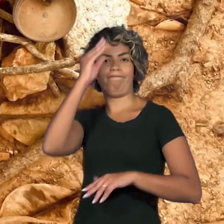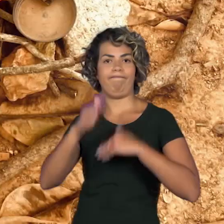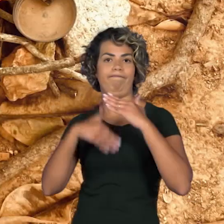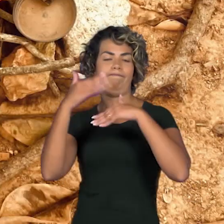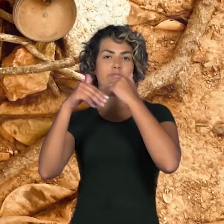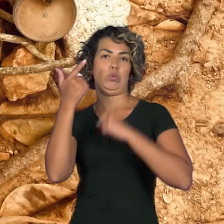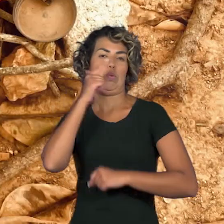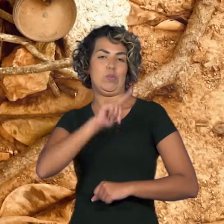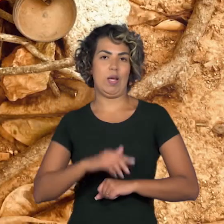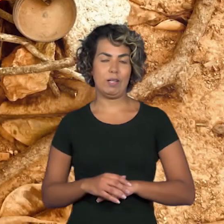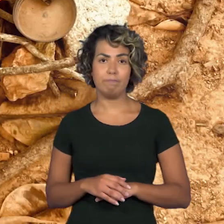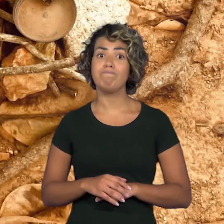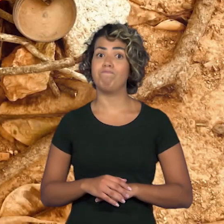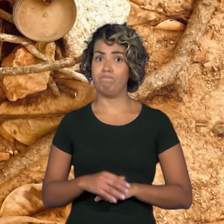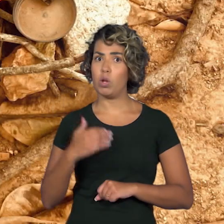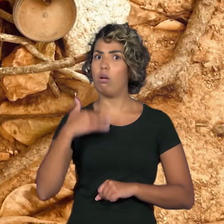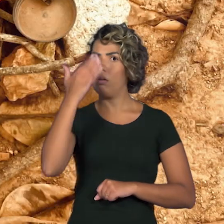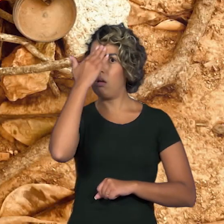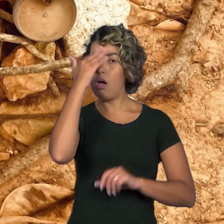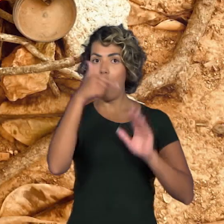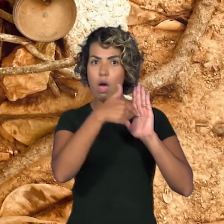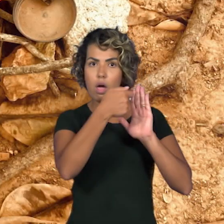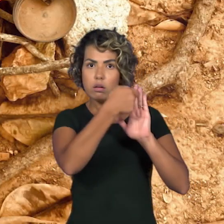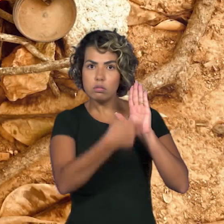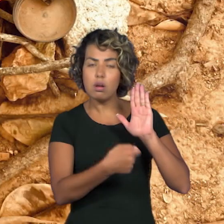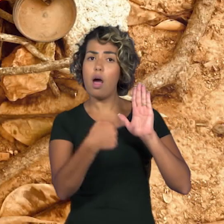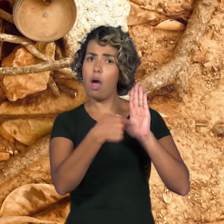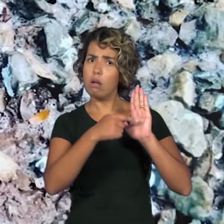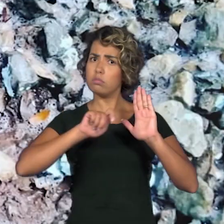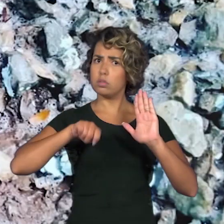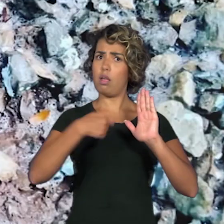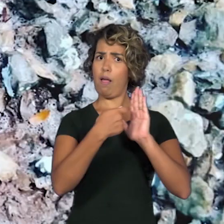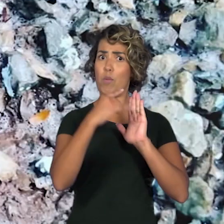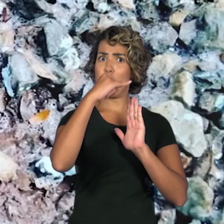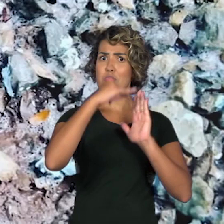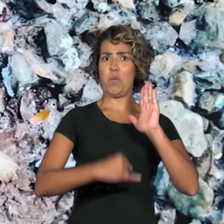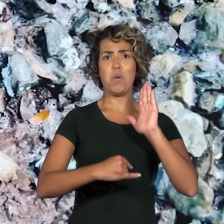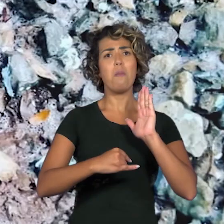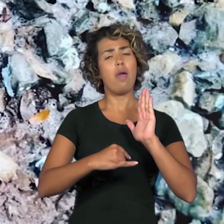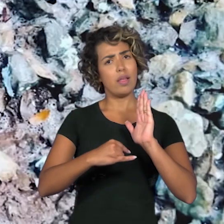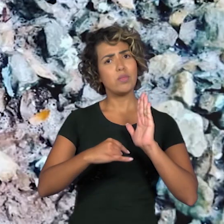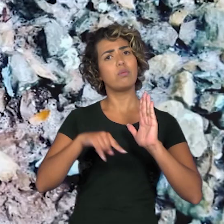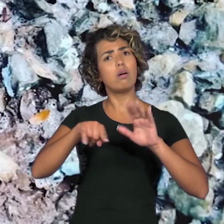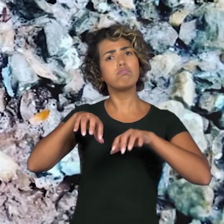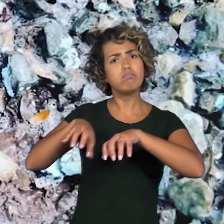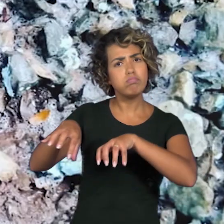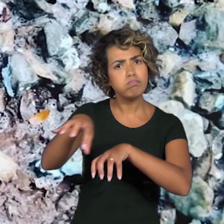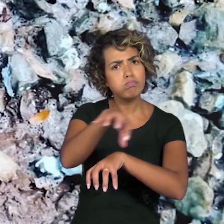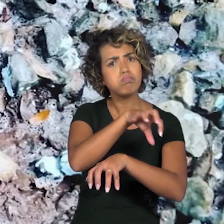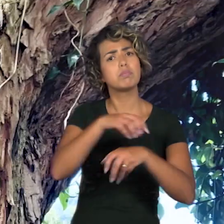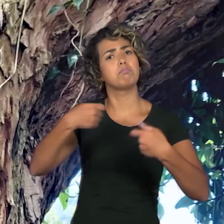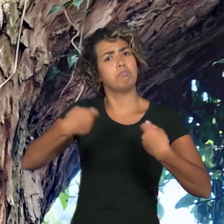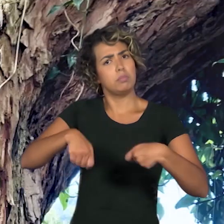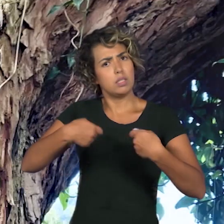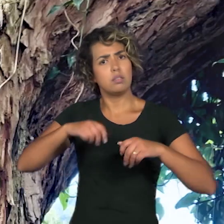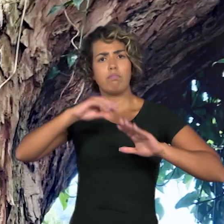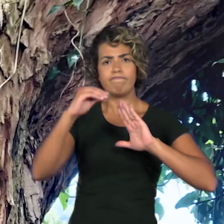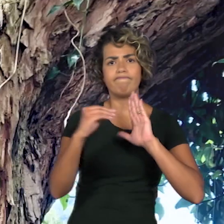ENTENDEMOS QUE A NORMATIVA DE REGISTROS É UM DOCUMENTO A SER CONSIDERADO PELAS UNIDADES EDUCACIONAIS NOS ESTUDOS